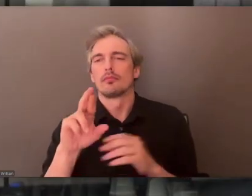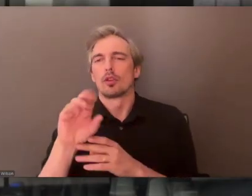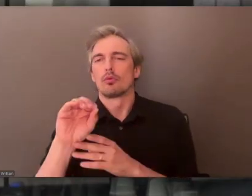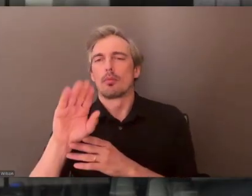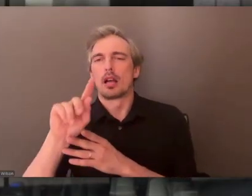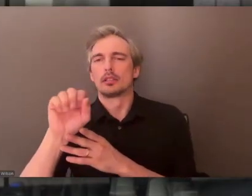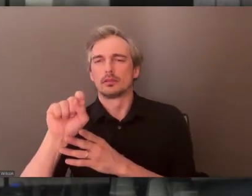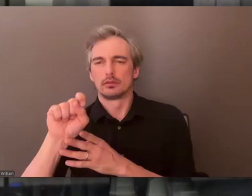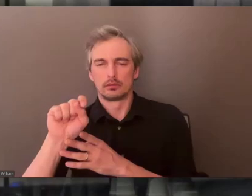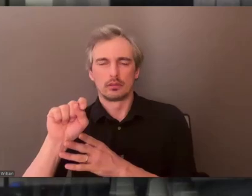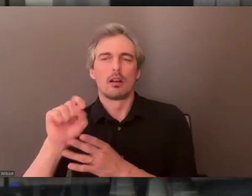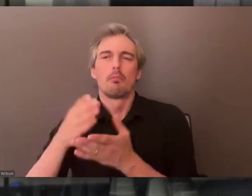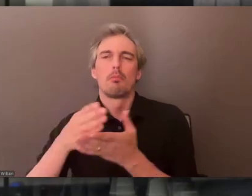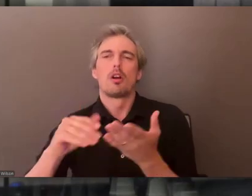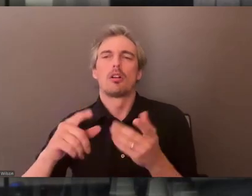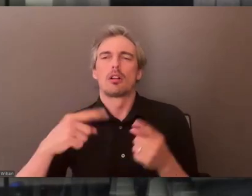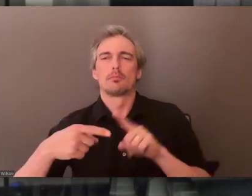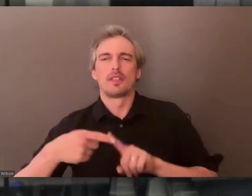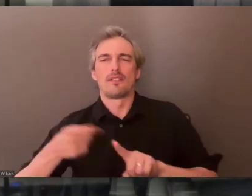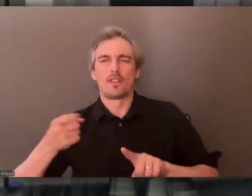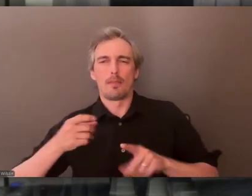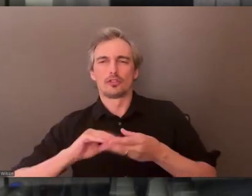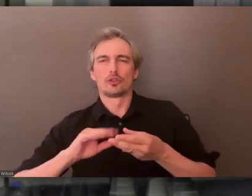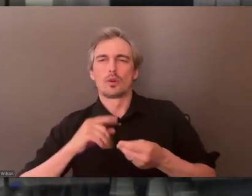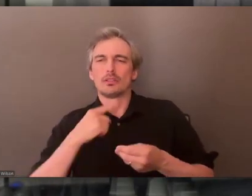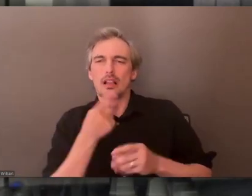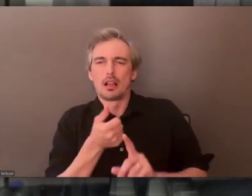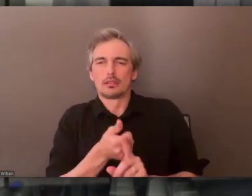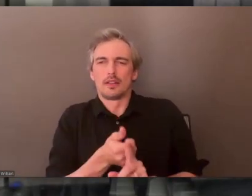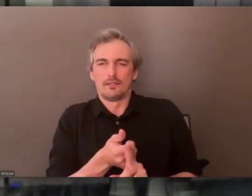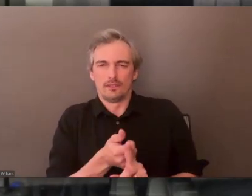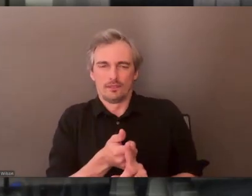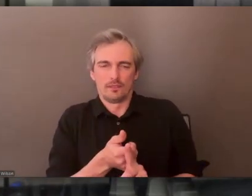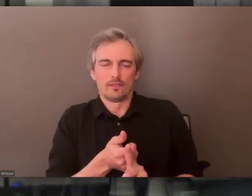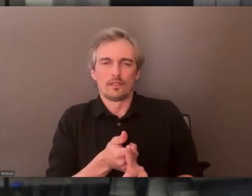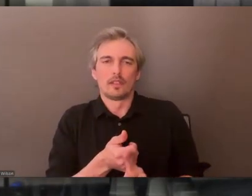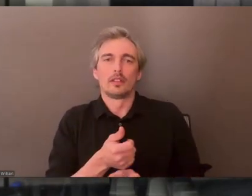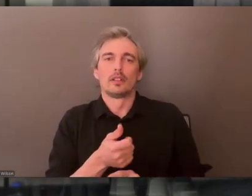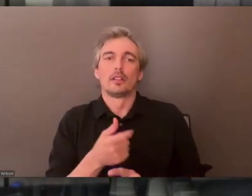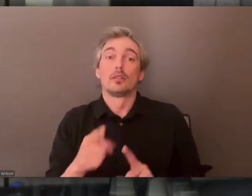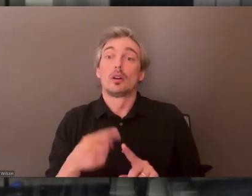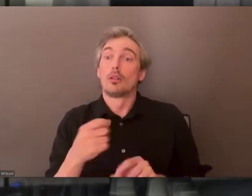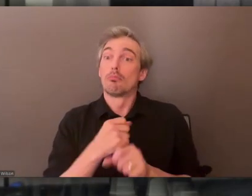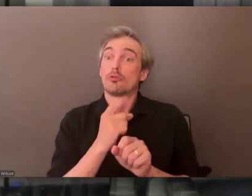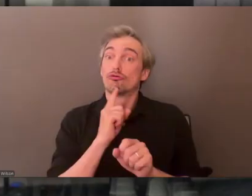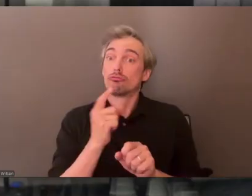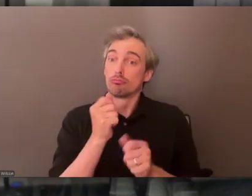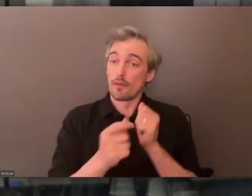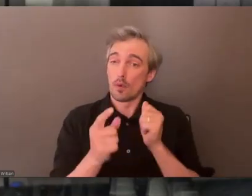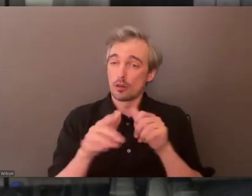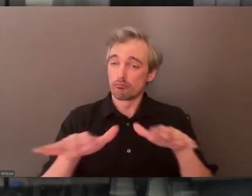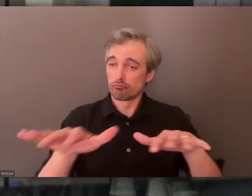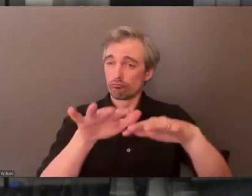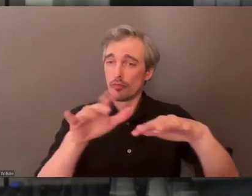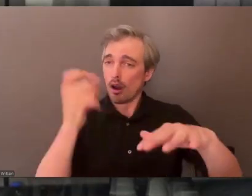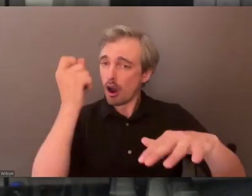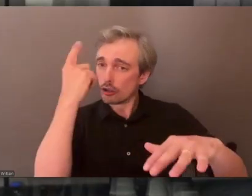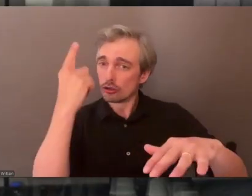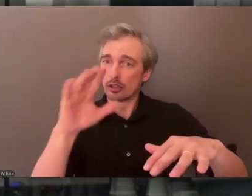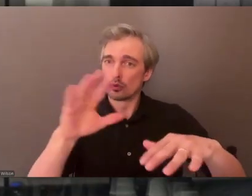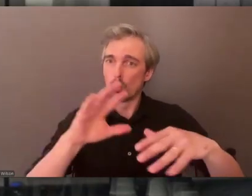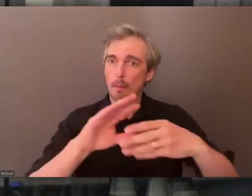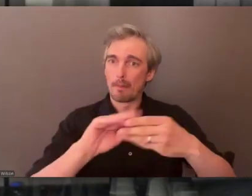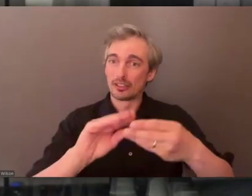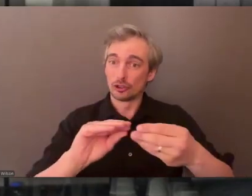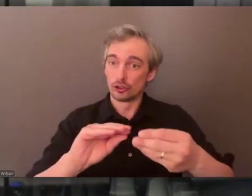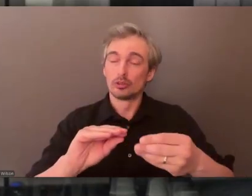つまり、あなたが伝えようとしているメッセ ージを誰もが理解でき るようにし、そしてそのメッセ ージを処理し、次の行動に移すため